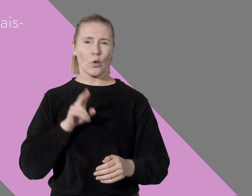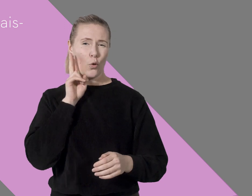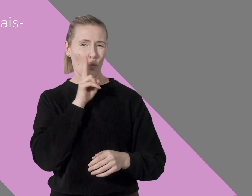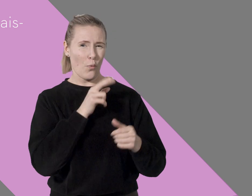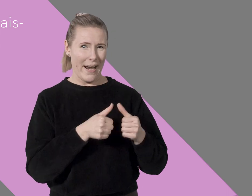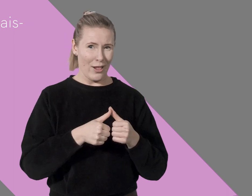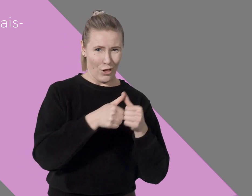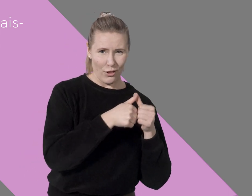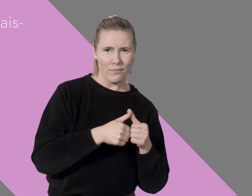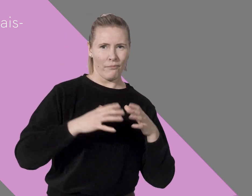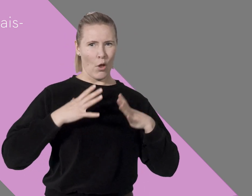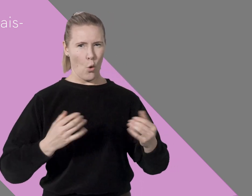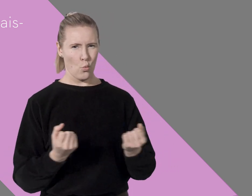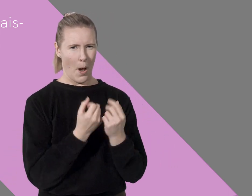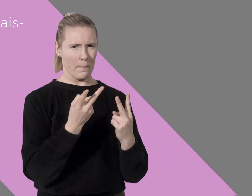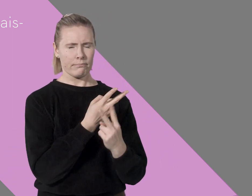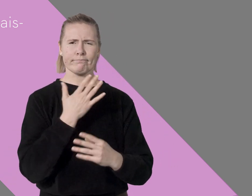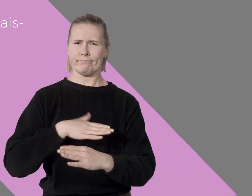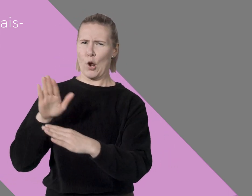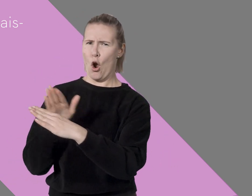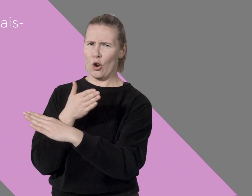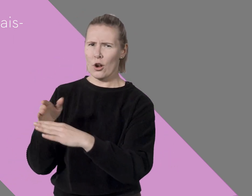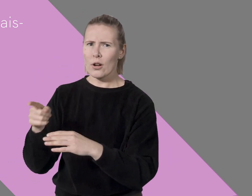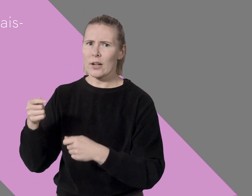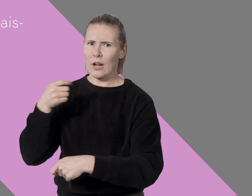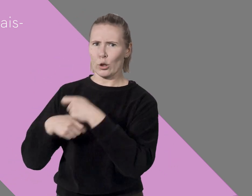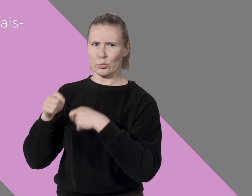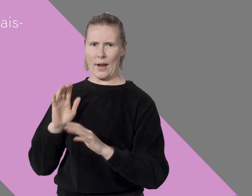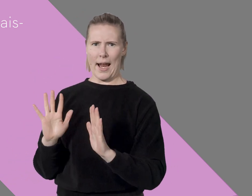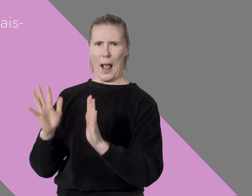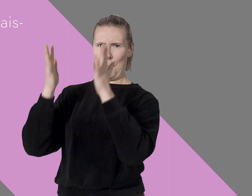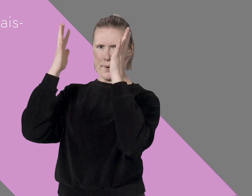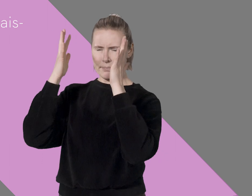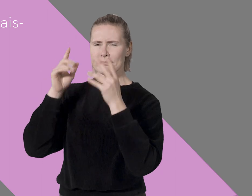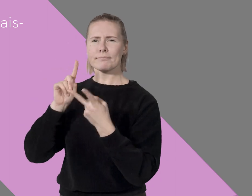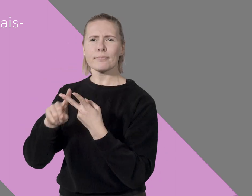Kuurojen Liitto ry ja Vammaiskumppanuus ry haluavat korjata Talouselämän -